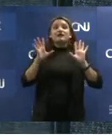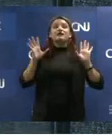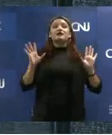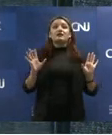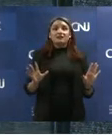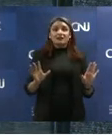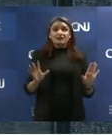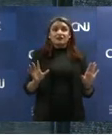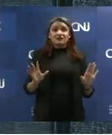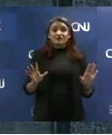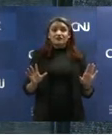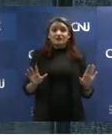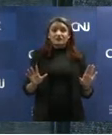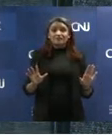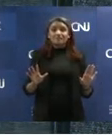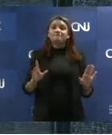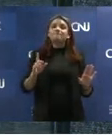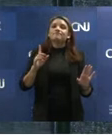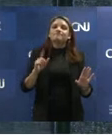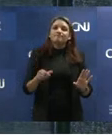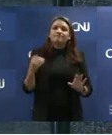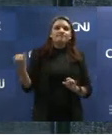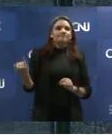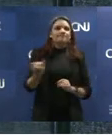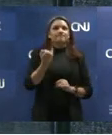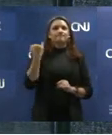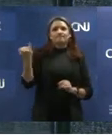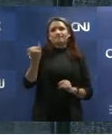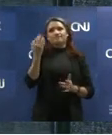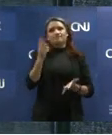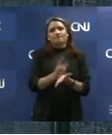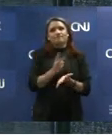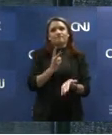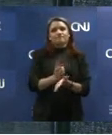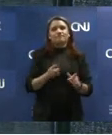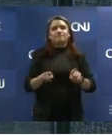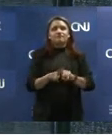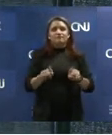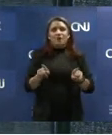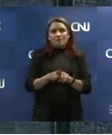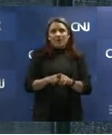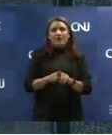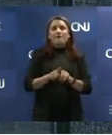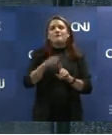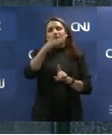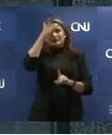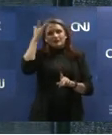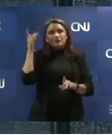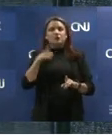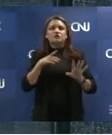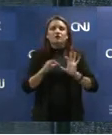é fundamental, inclusive para a liberdade humana. Sem a liberdade de imprensa.